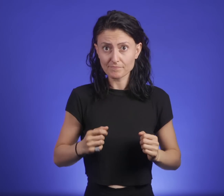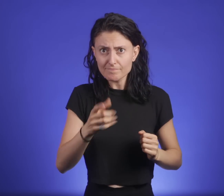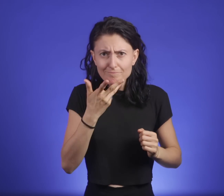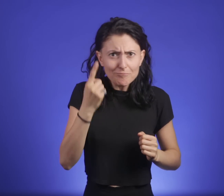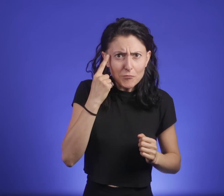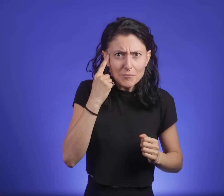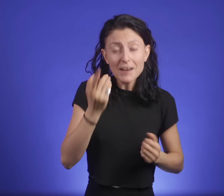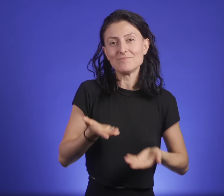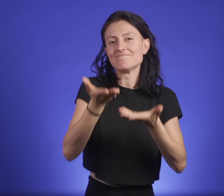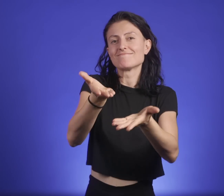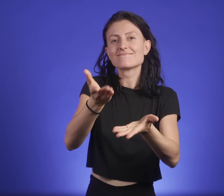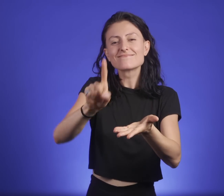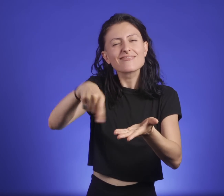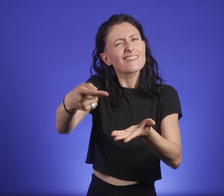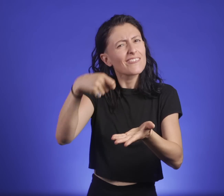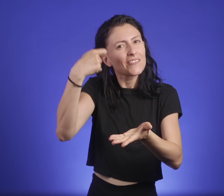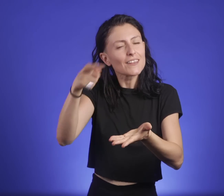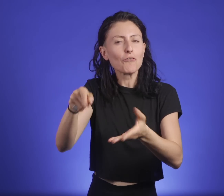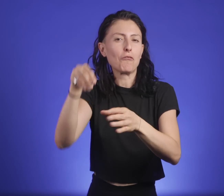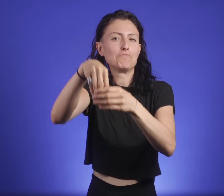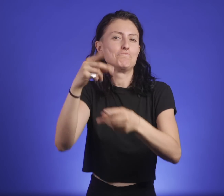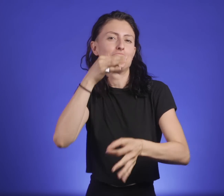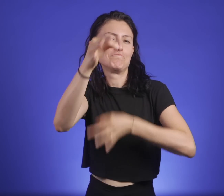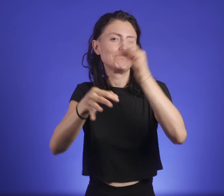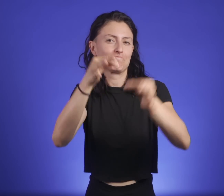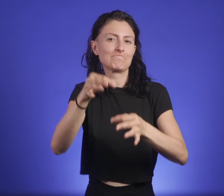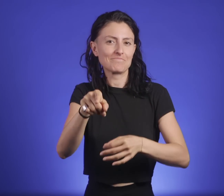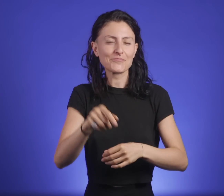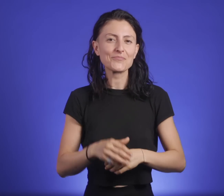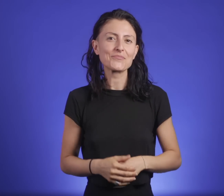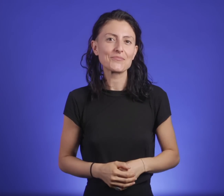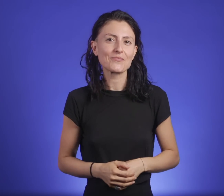Guarda il nostro prossimo video per saperne di più!